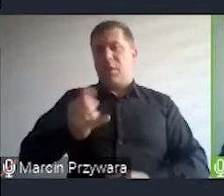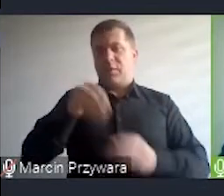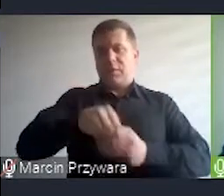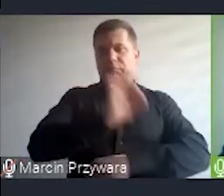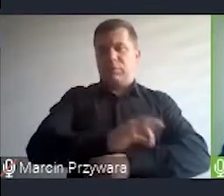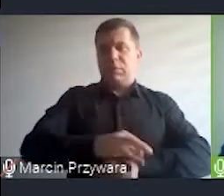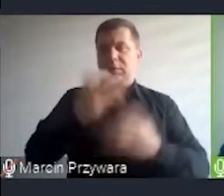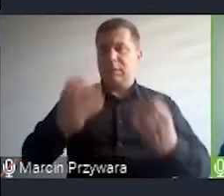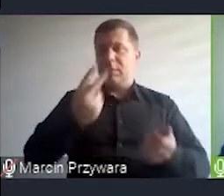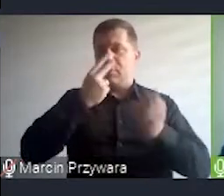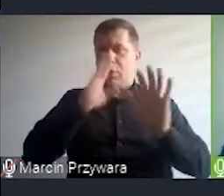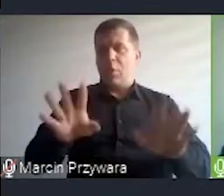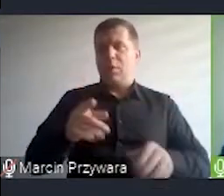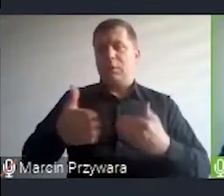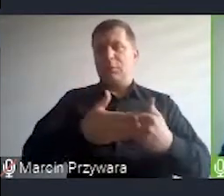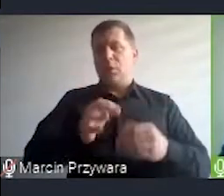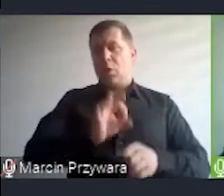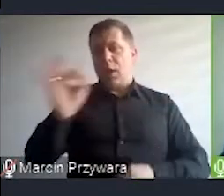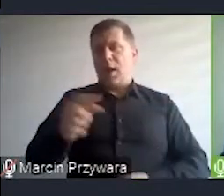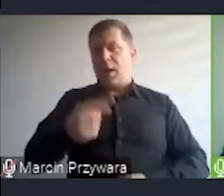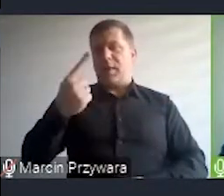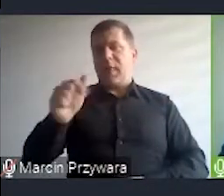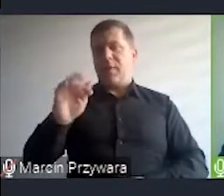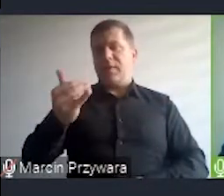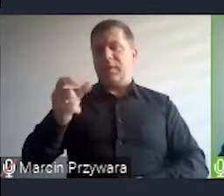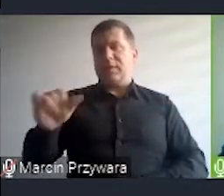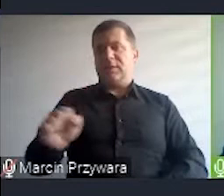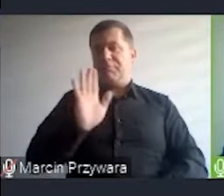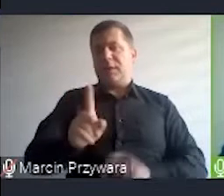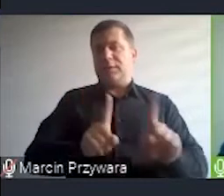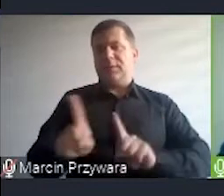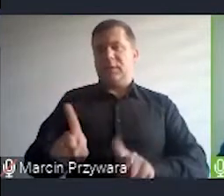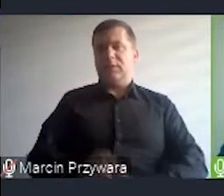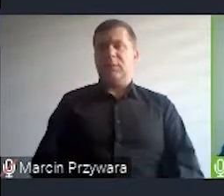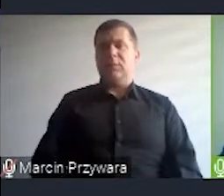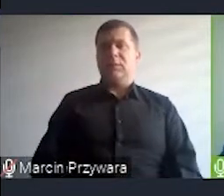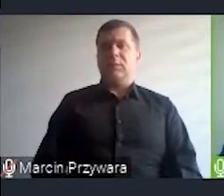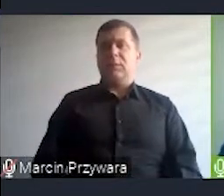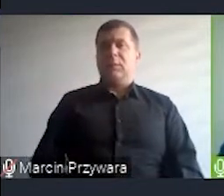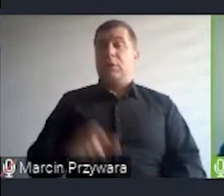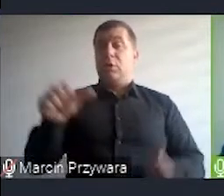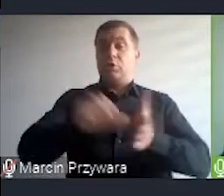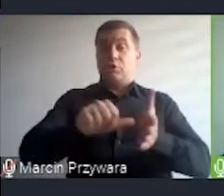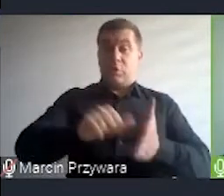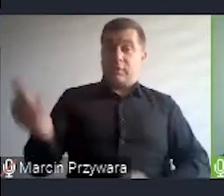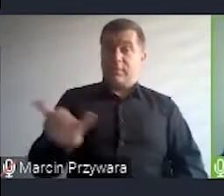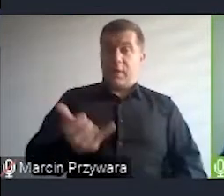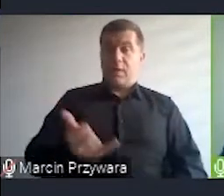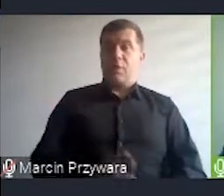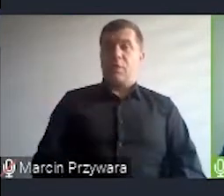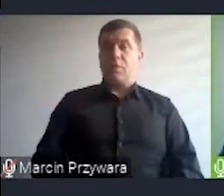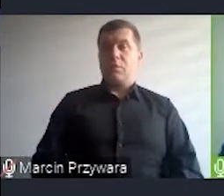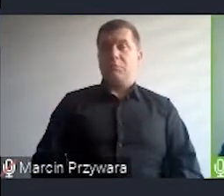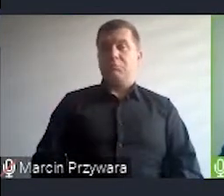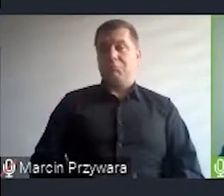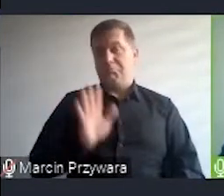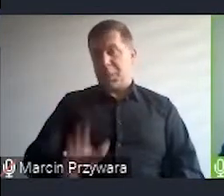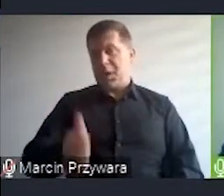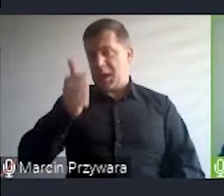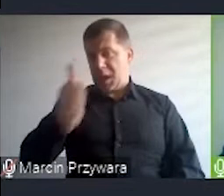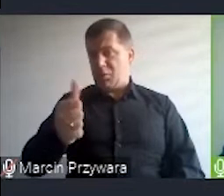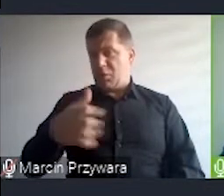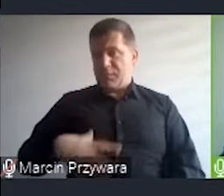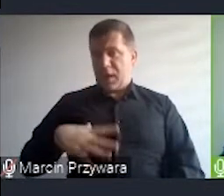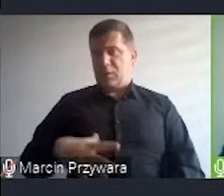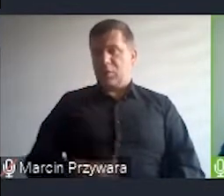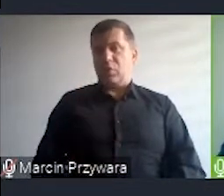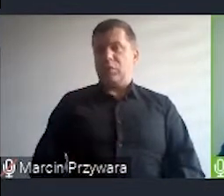Chciałem wam to pokazać przy definicji, bo to jednak ma znacznie. I takie środki trwałe czy one mają jednostkową wartość?